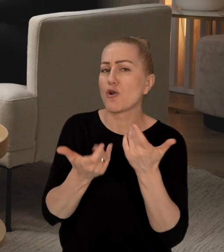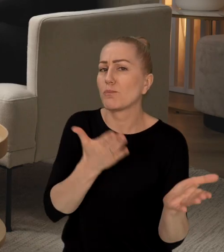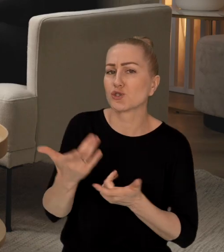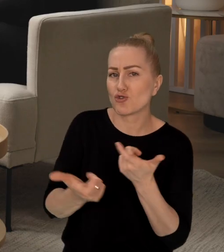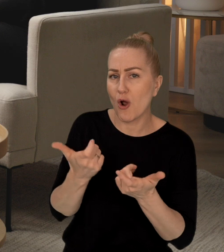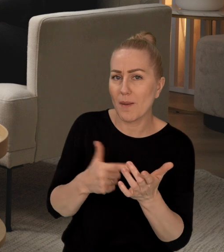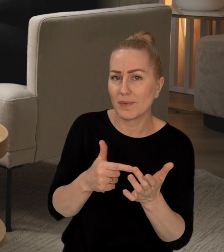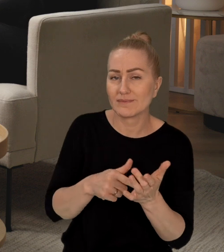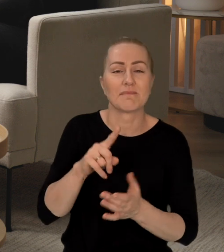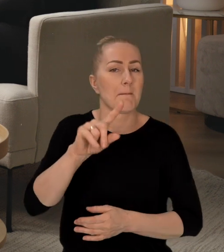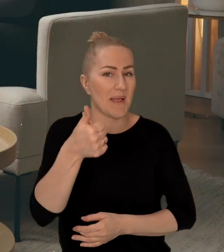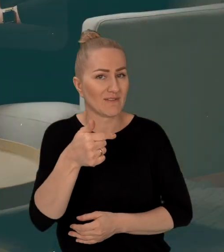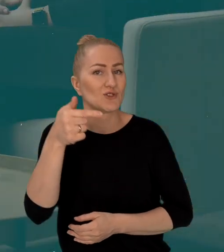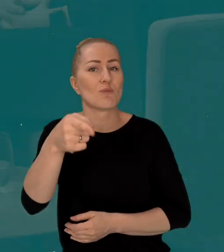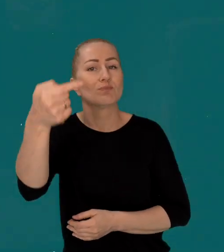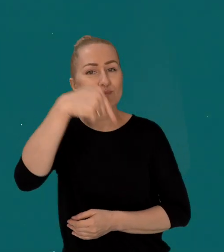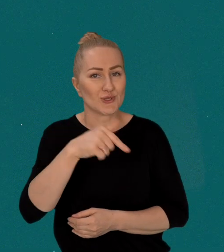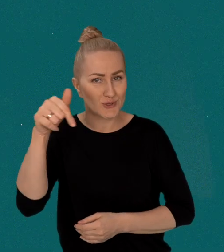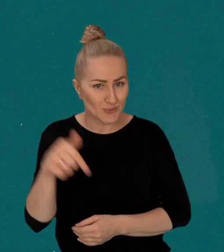Przyjść to podstawowa sprawa,